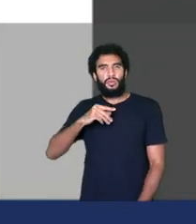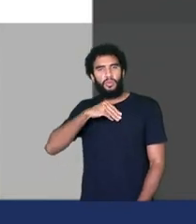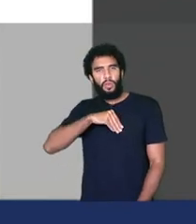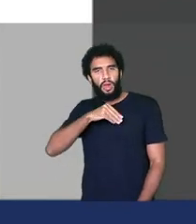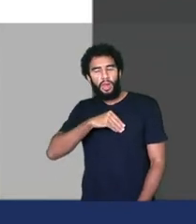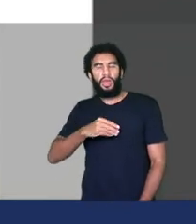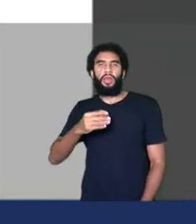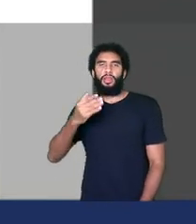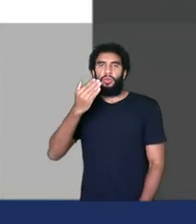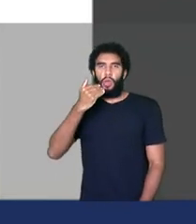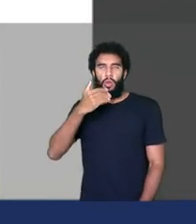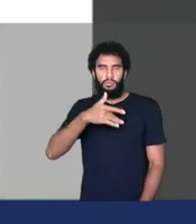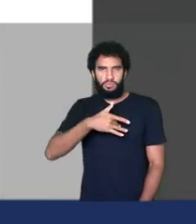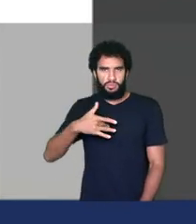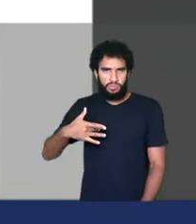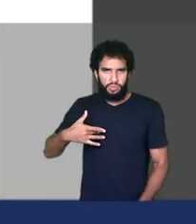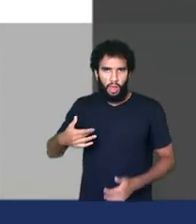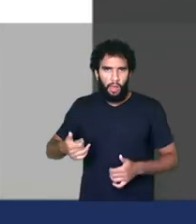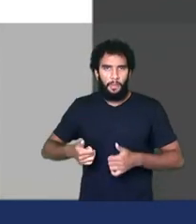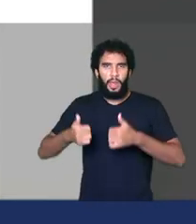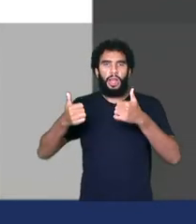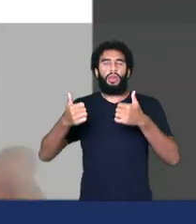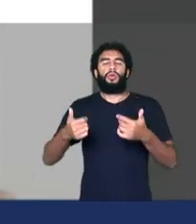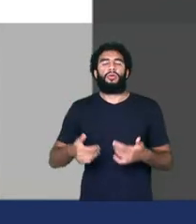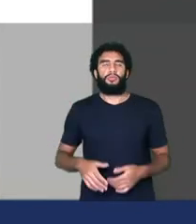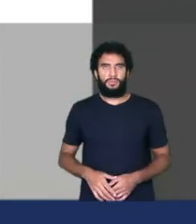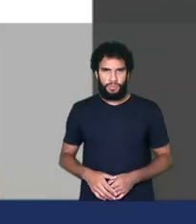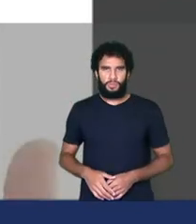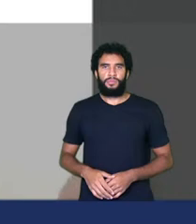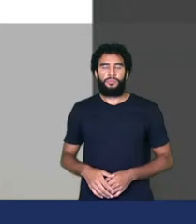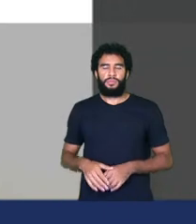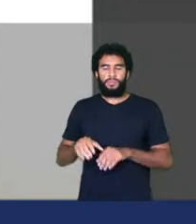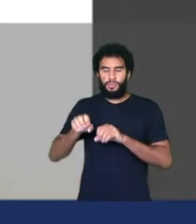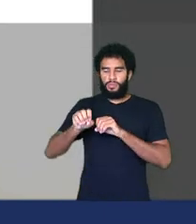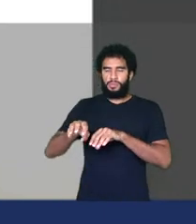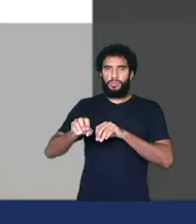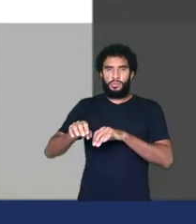PARA DIGNIDADE DO NOSSO... COM RENDA, COM ALIMENTO, ALIMENTAÇÃO SAUDÁVEL, COM